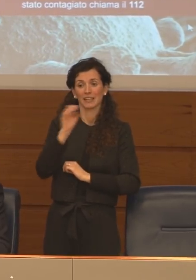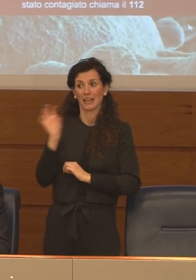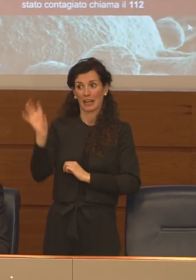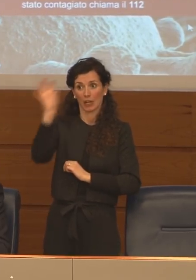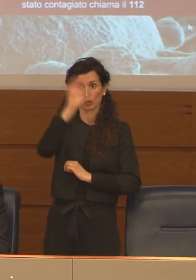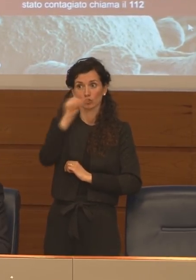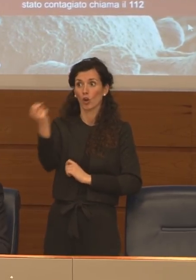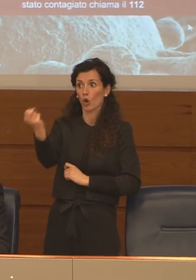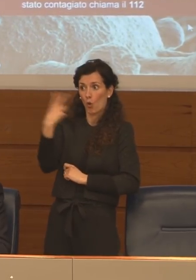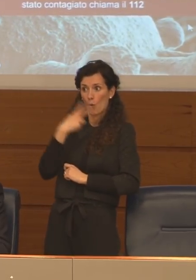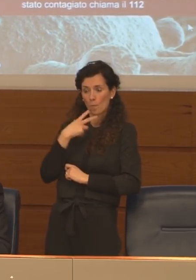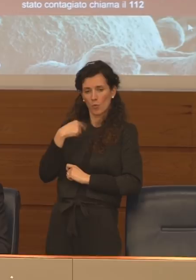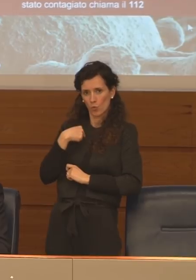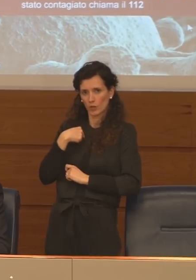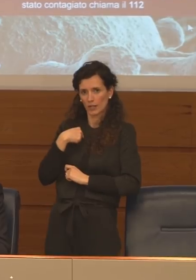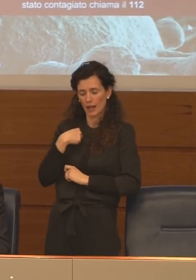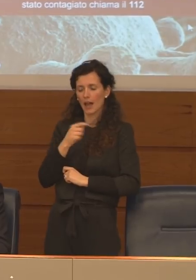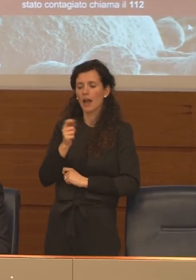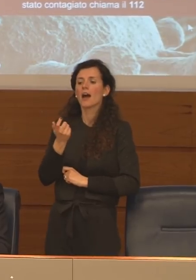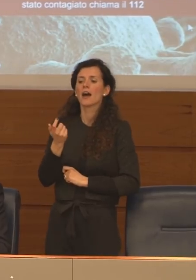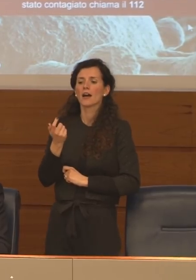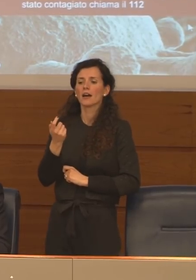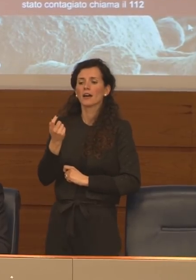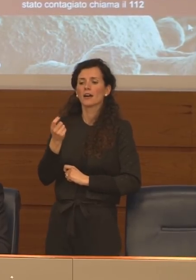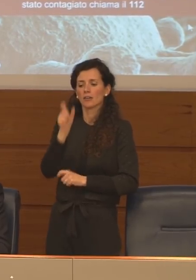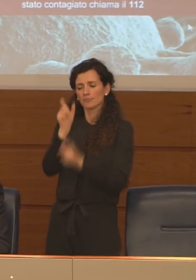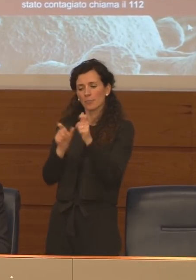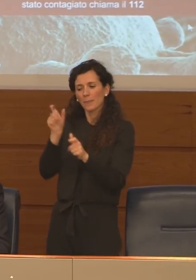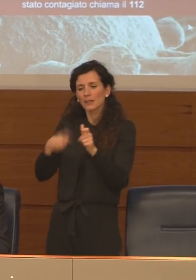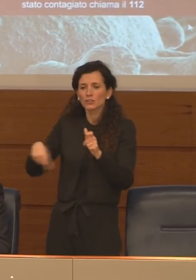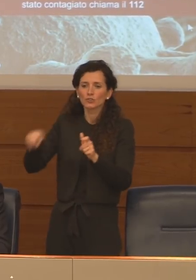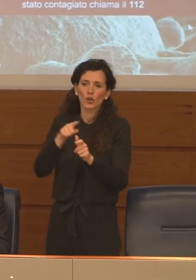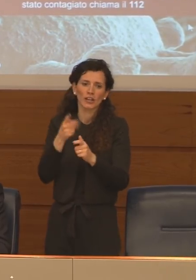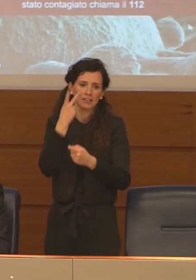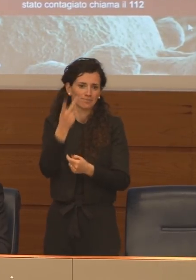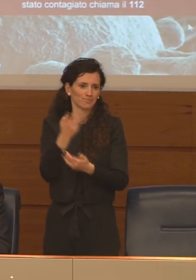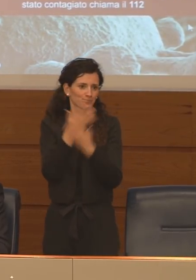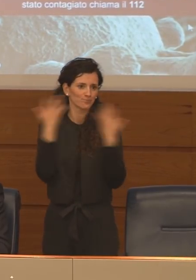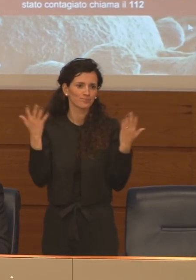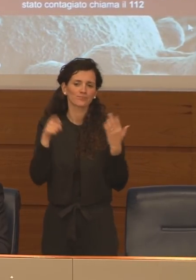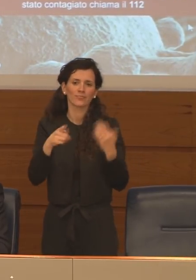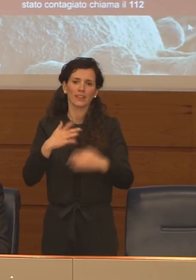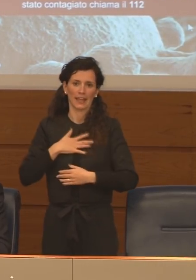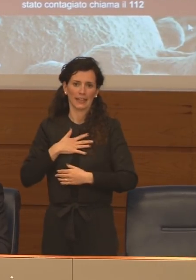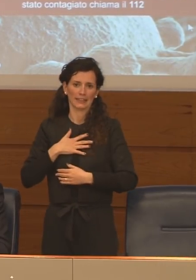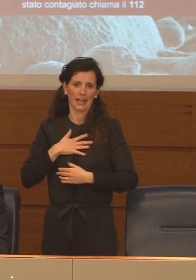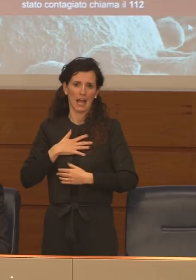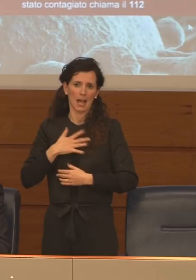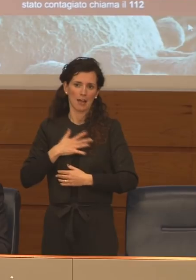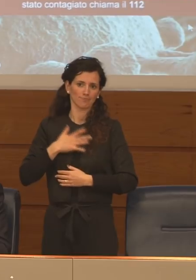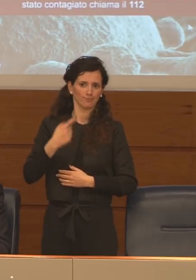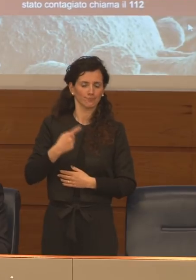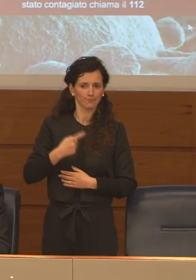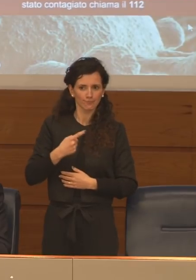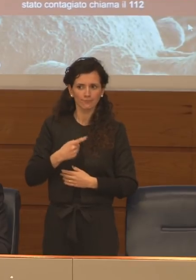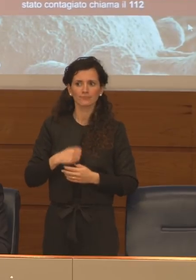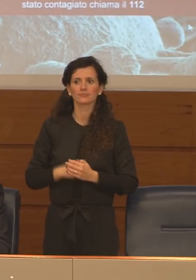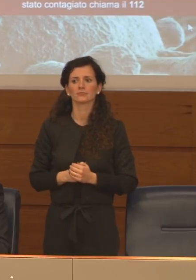che si tratta di persone come avete visto di un'età elevata e persone che